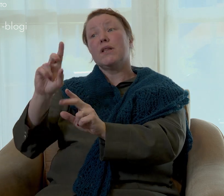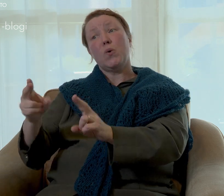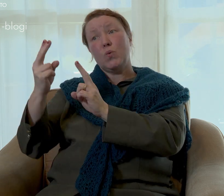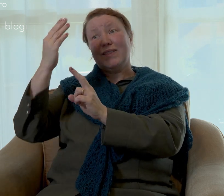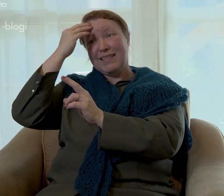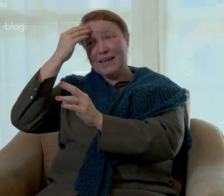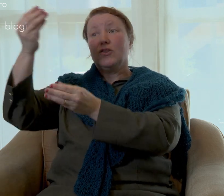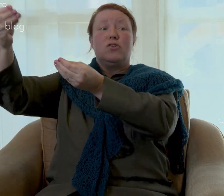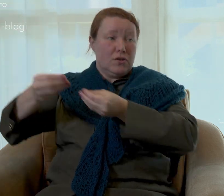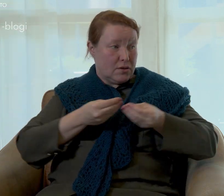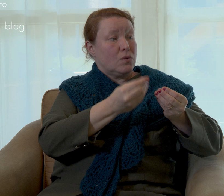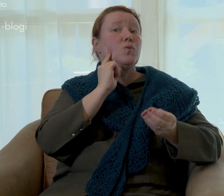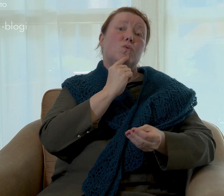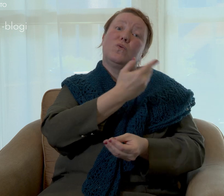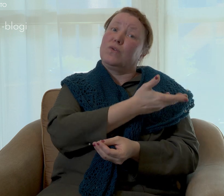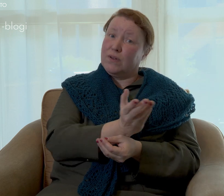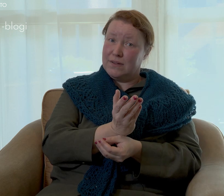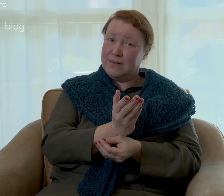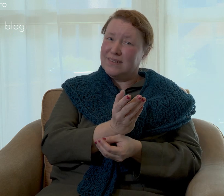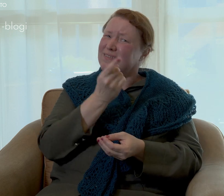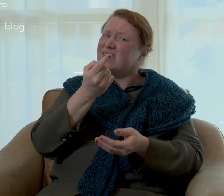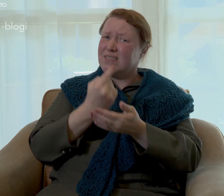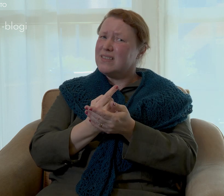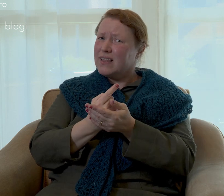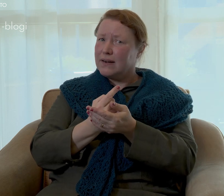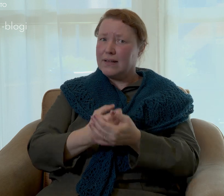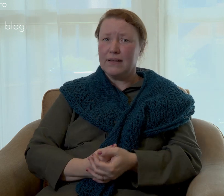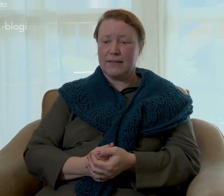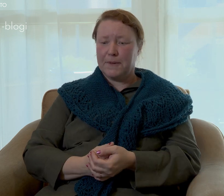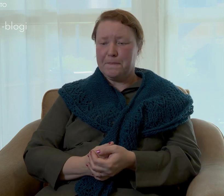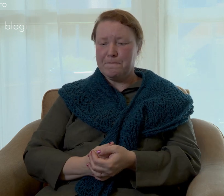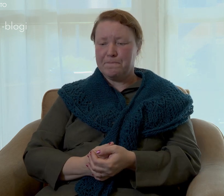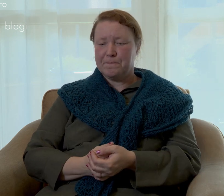sekä varmistetaan säännöllinen viestintä tulevista - hätäpalveluihin liittyvistä muutoksista.